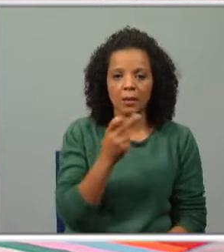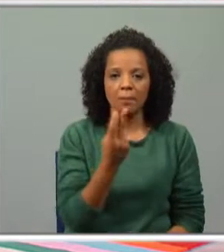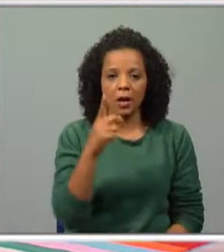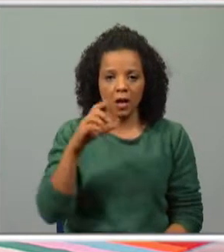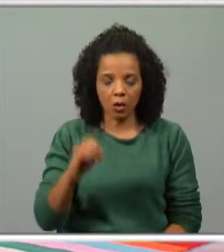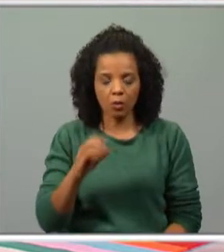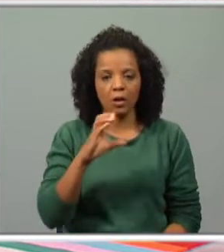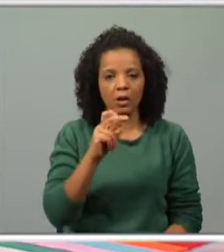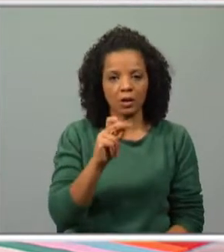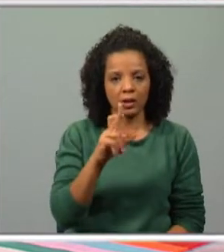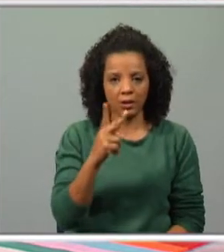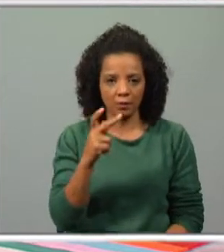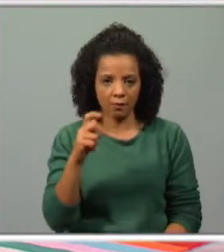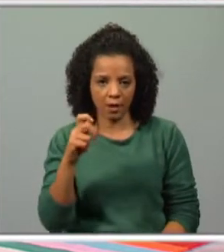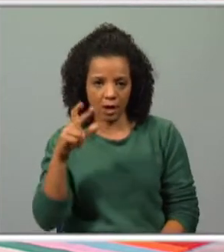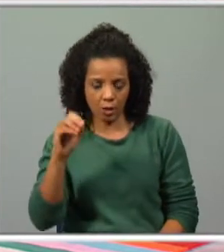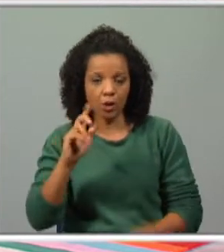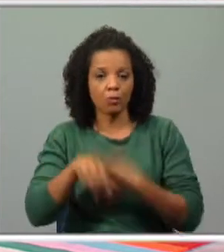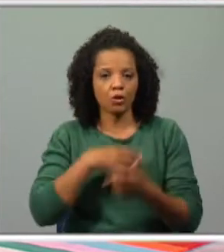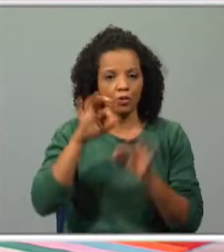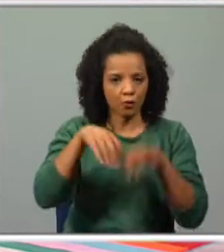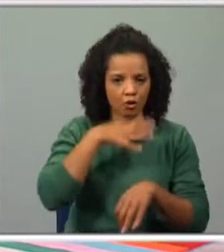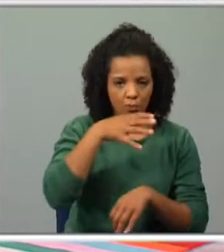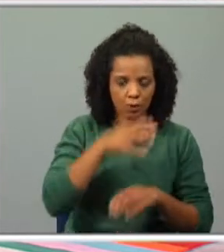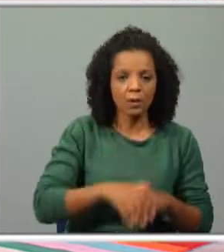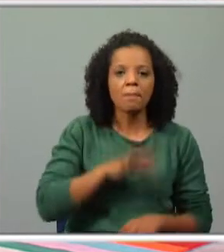atenção para o seguinte e depois explico-te no fim de ouvirmos nem Negra 注意以下和之後我會在聽完黑人後向你解釋